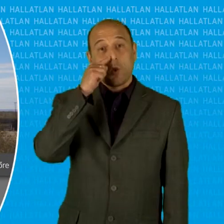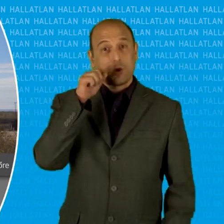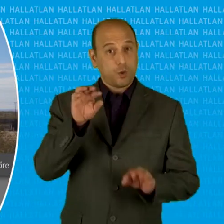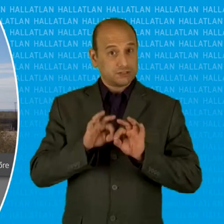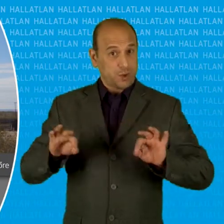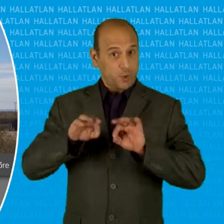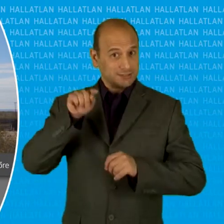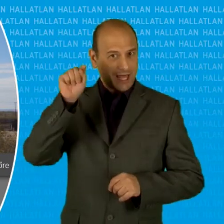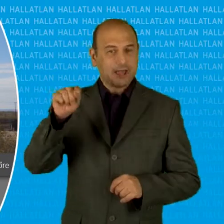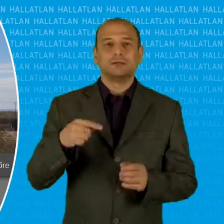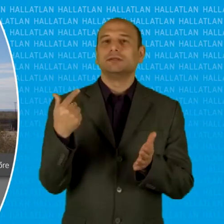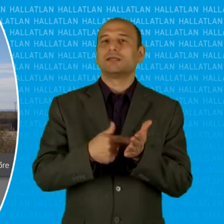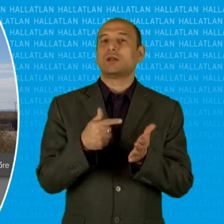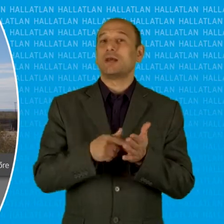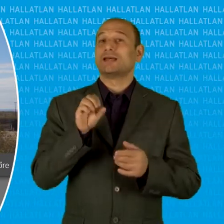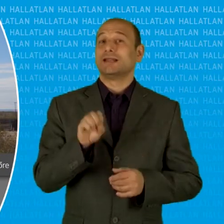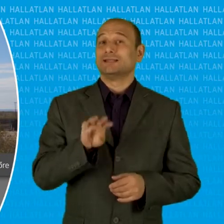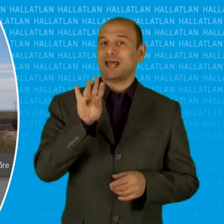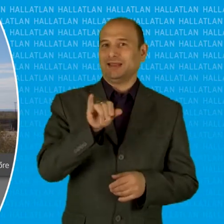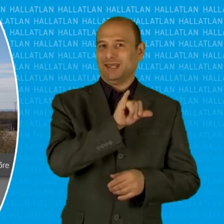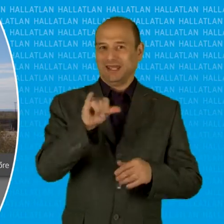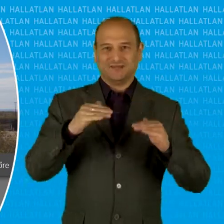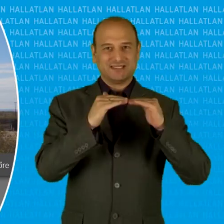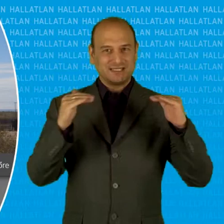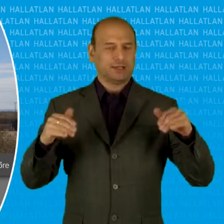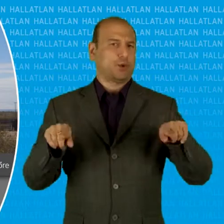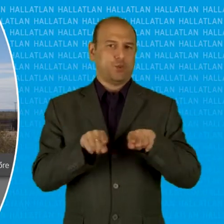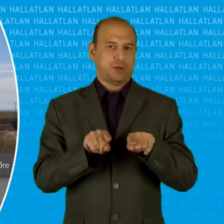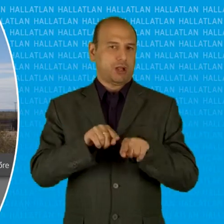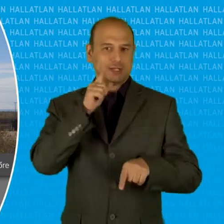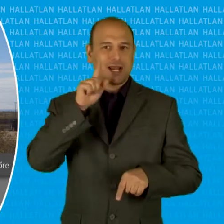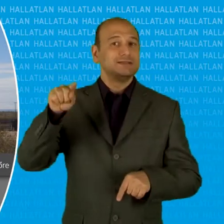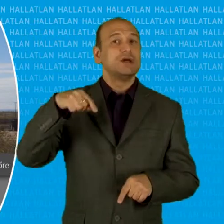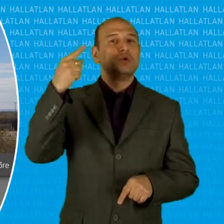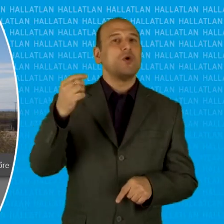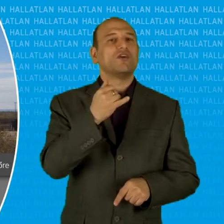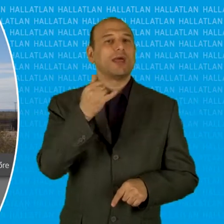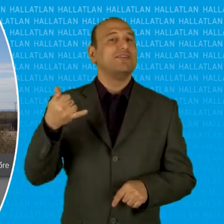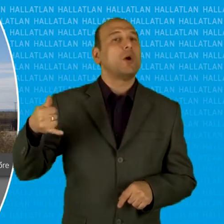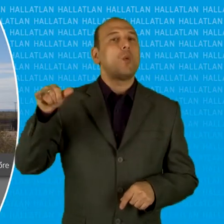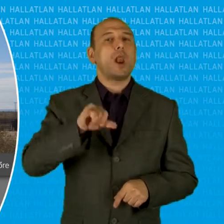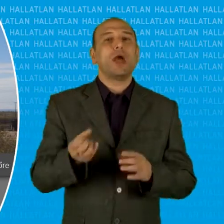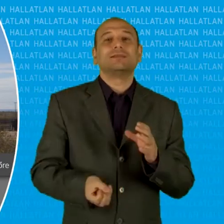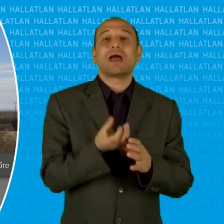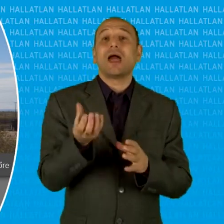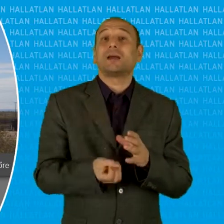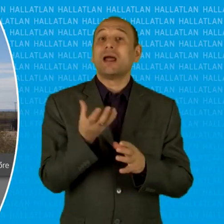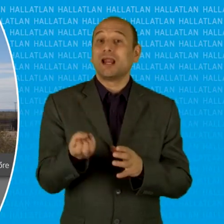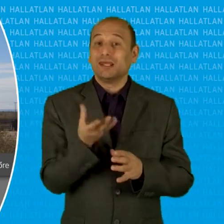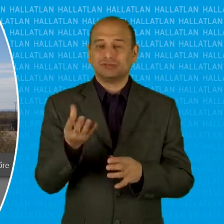Oroszország az idei szinten tartja jövő évi olajtermelését,